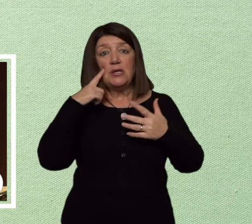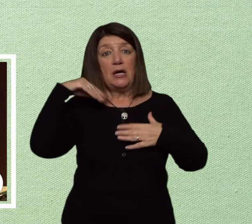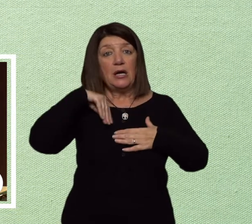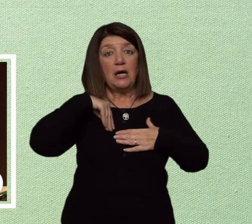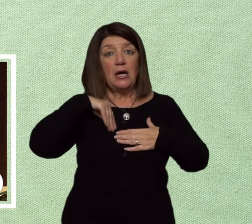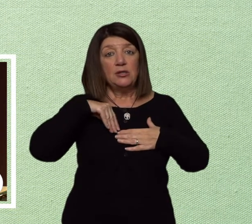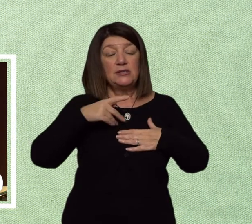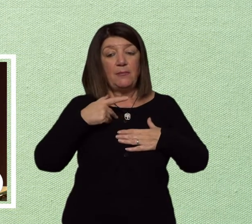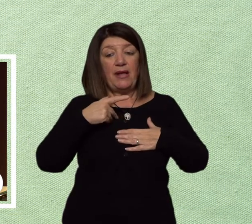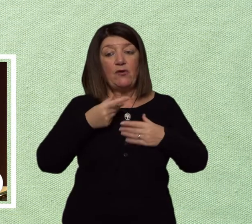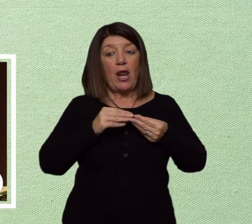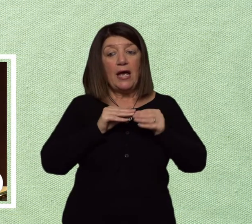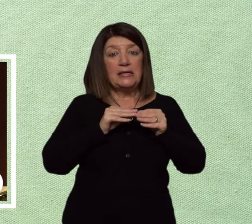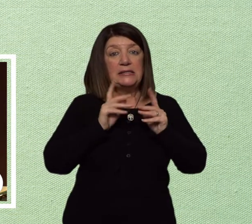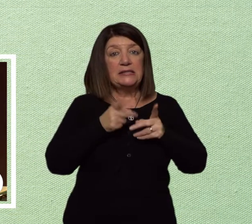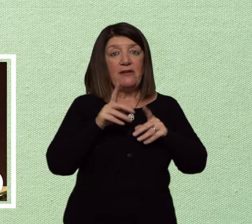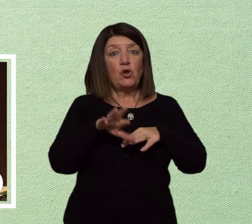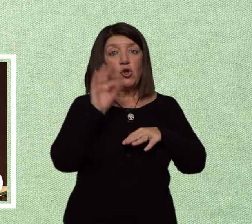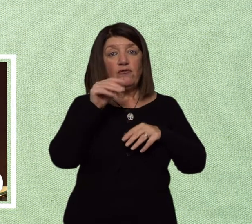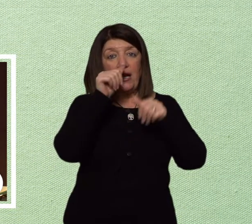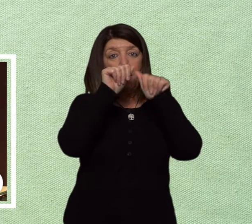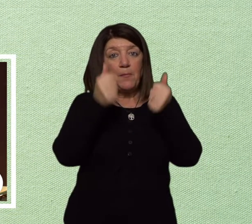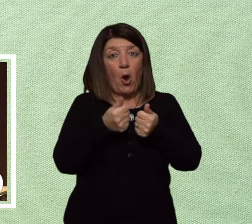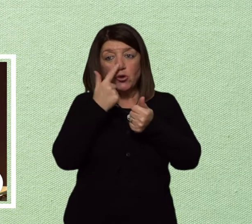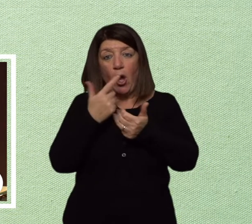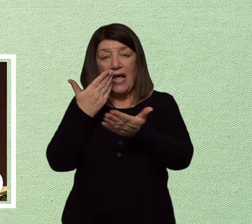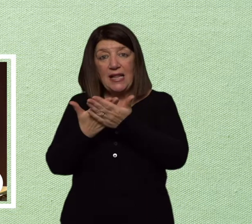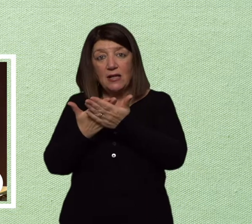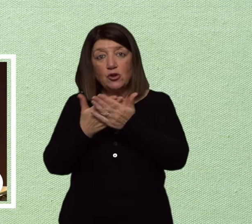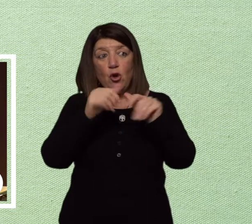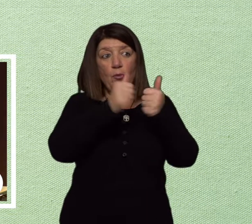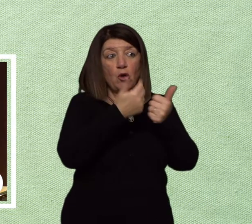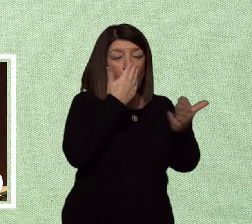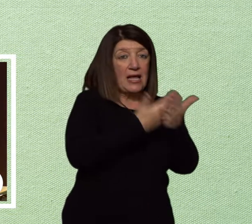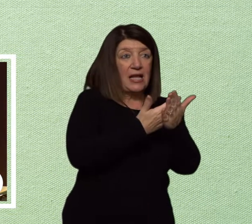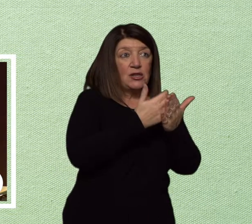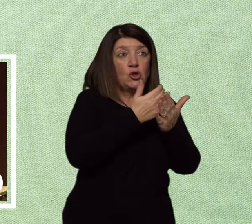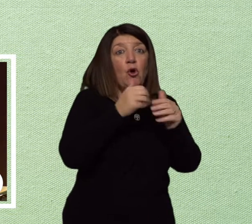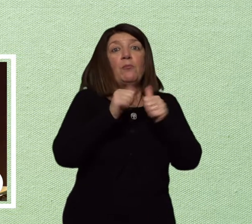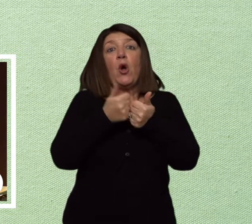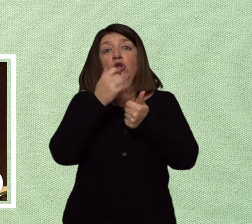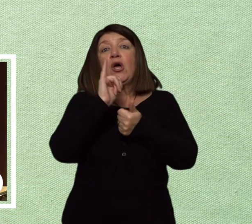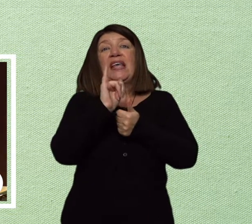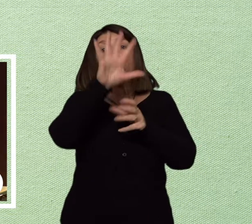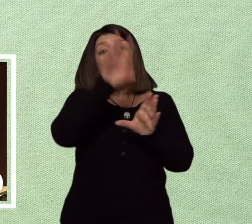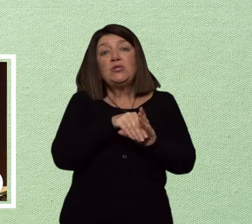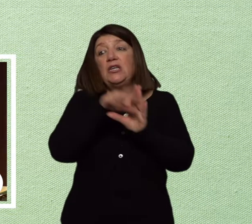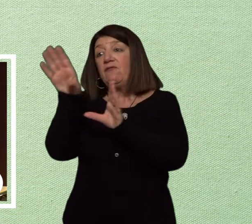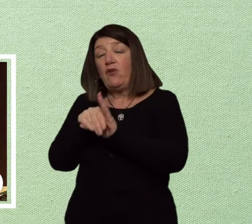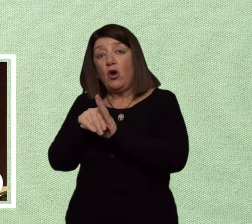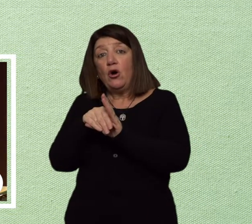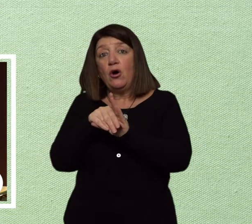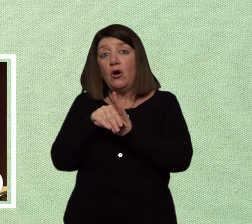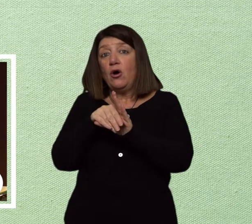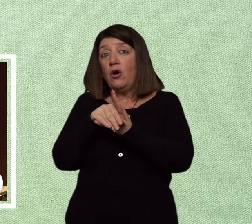inclusivi come dicevi tu per svolgere il tuo lavoro e rendere partecipe anche la persona